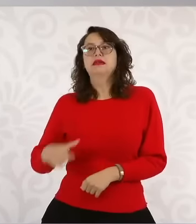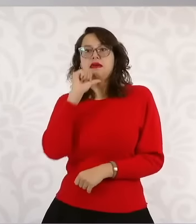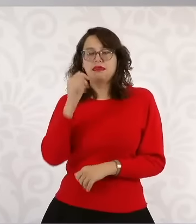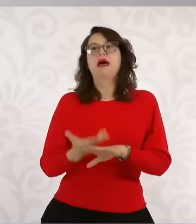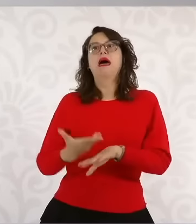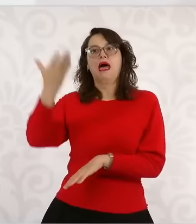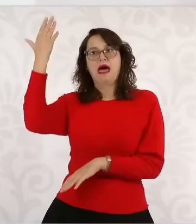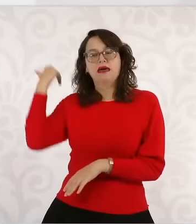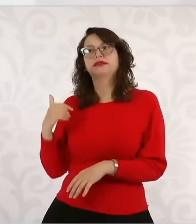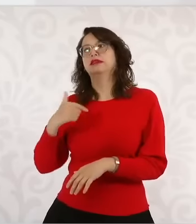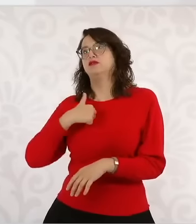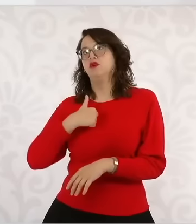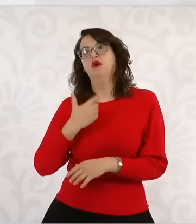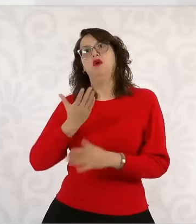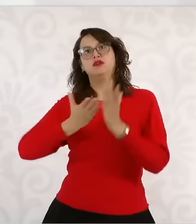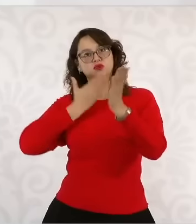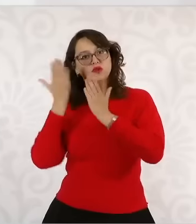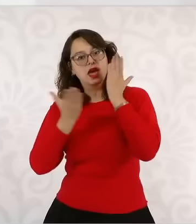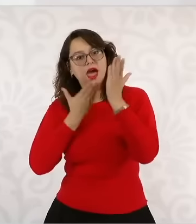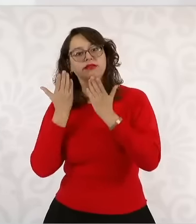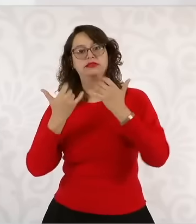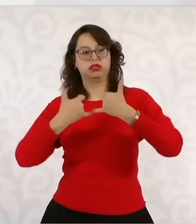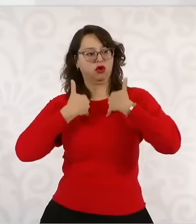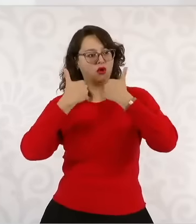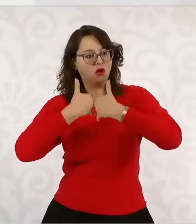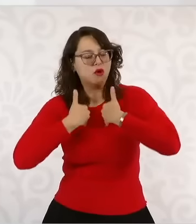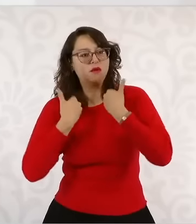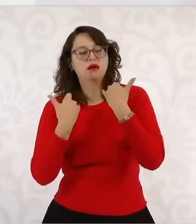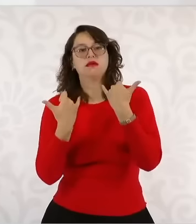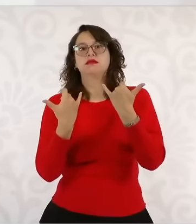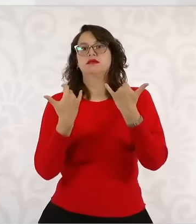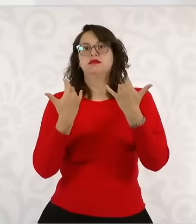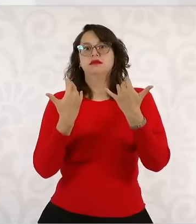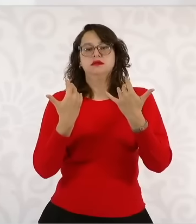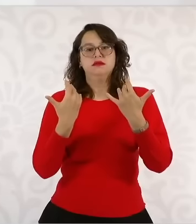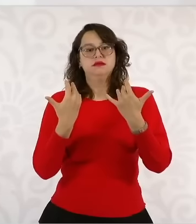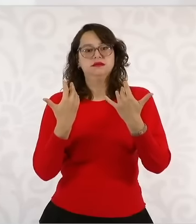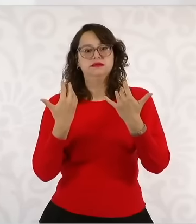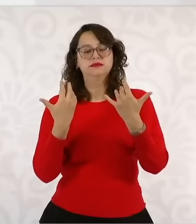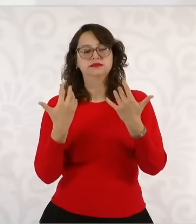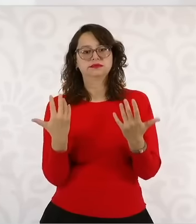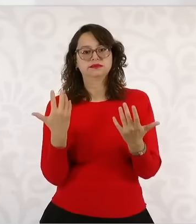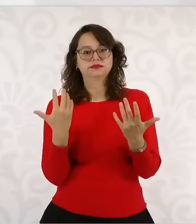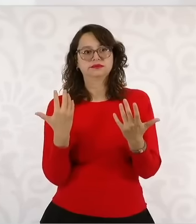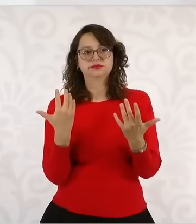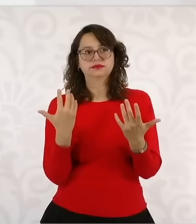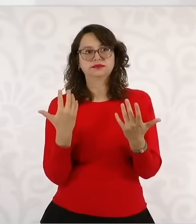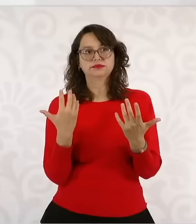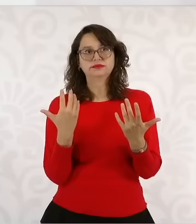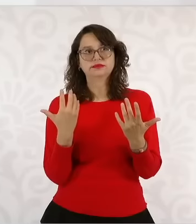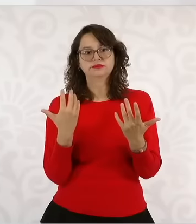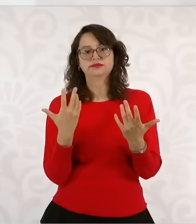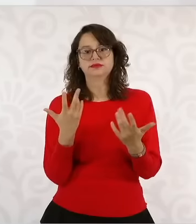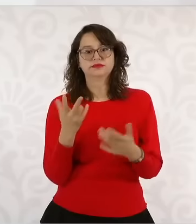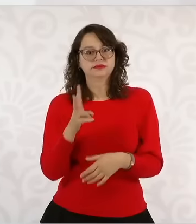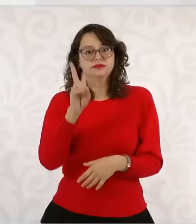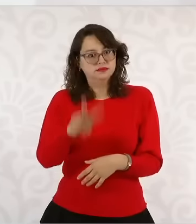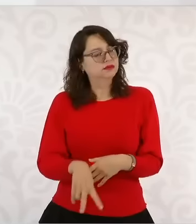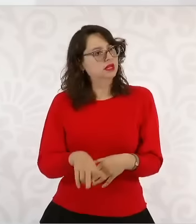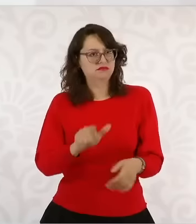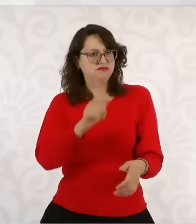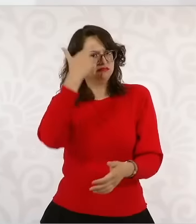cuando era estudiante, como joven. Este que es un delito en la Ciudad de México,